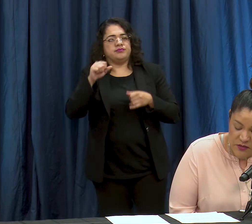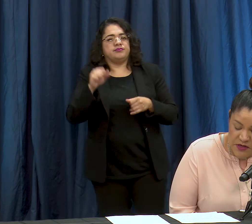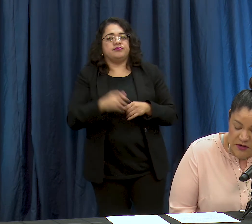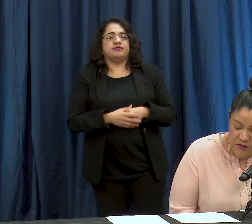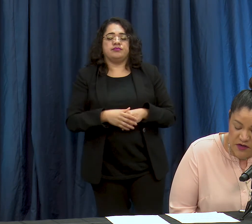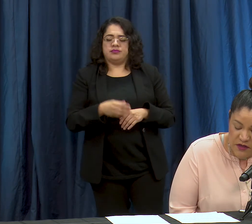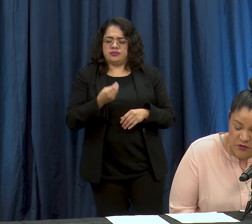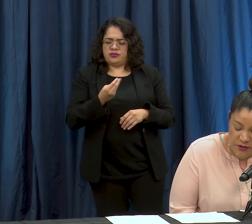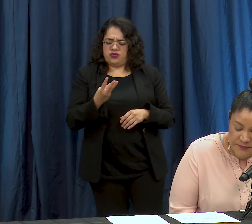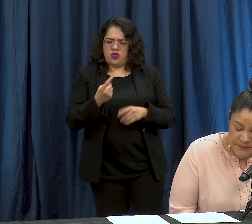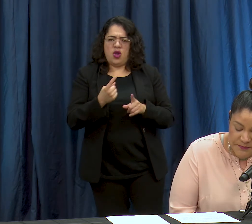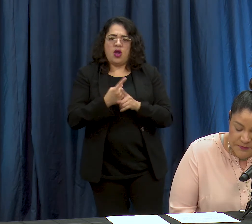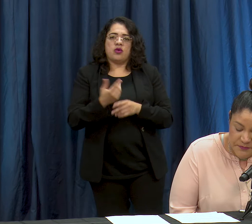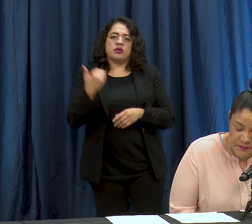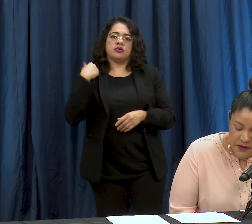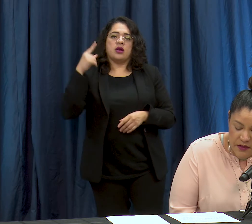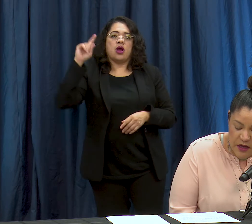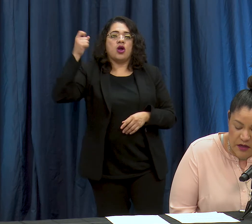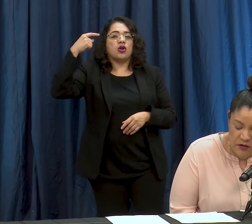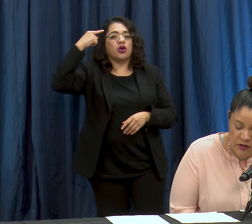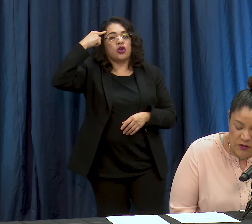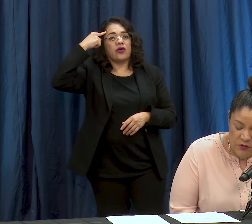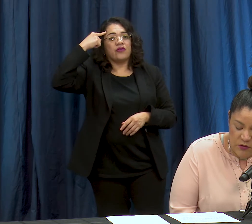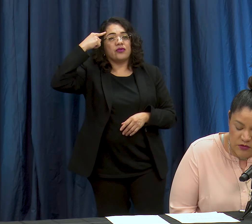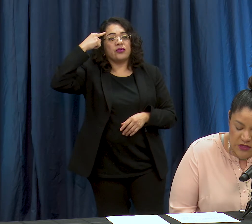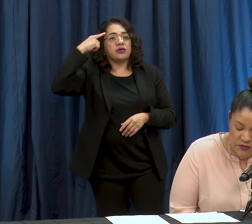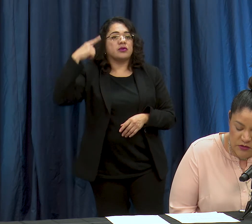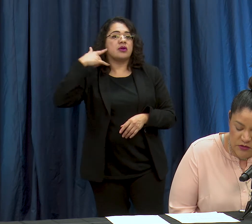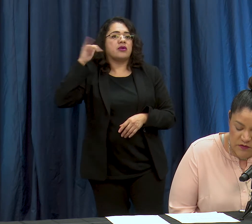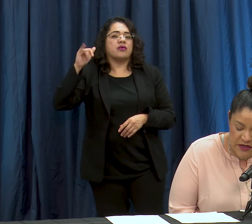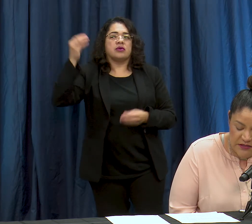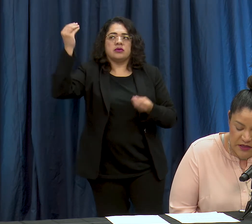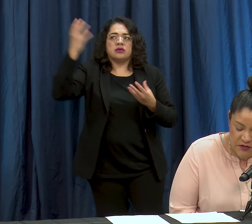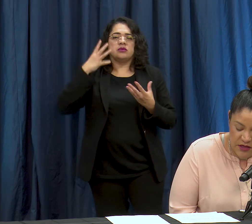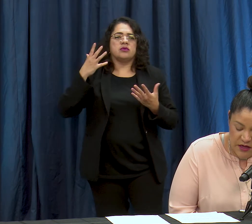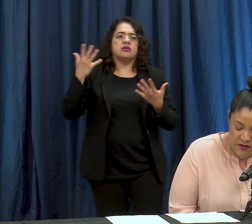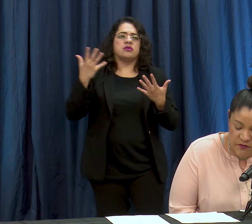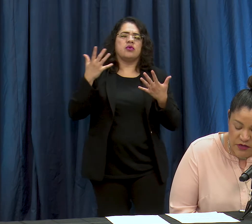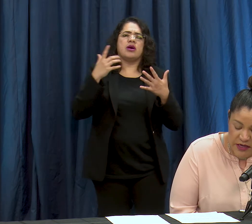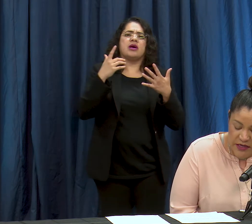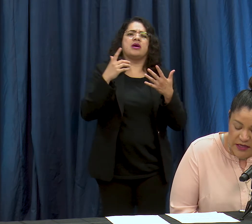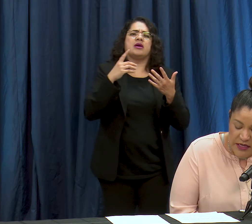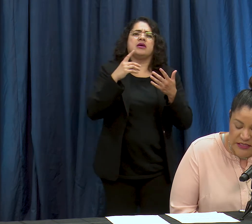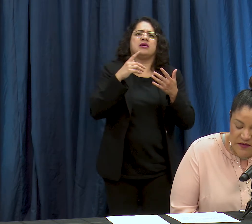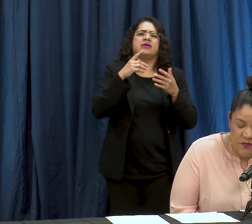también el govern adore goo nose dato sobre el estado de california yabai